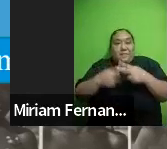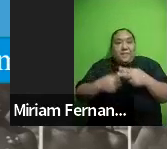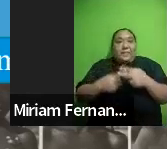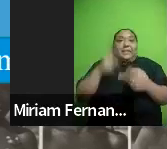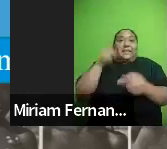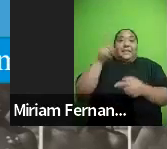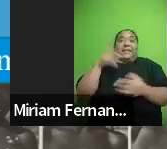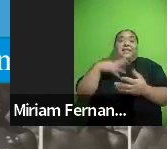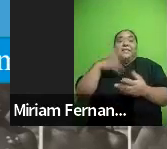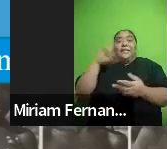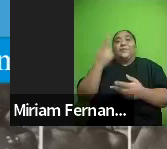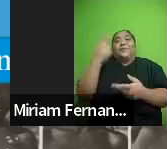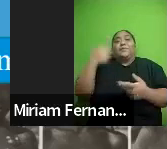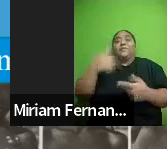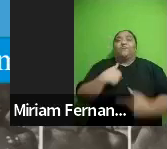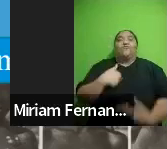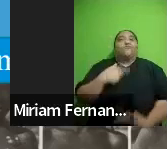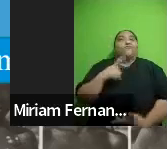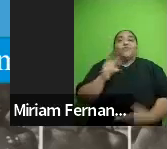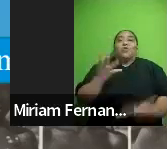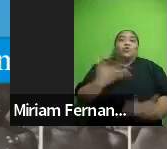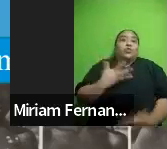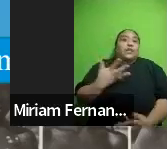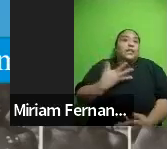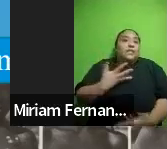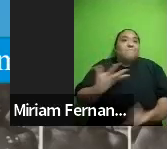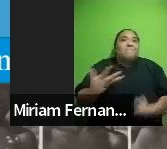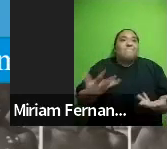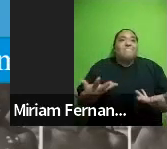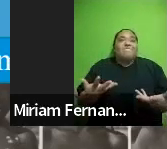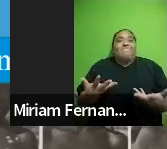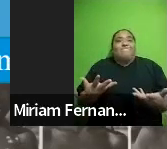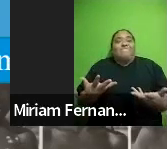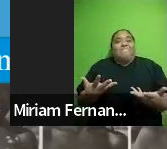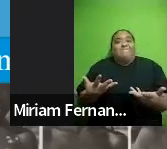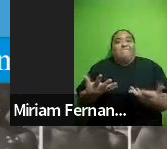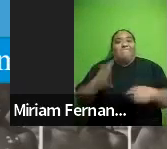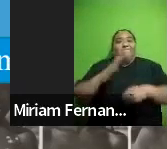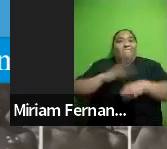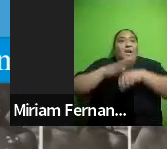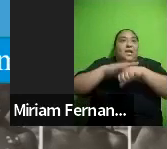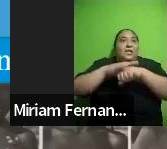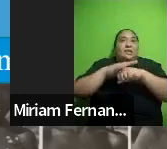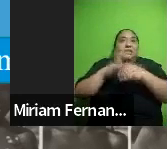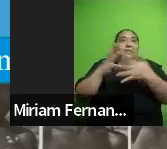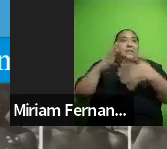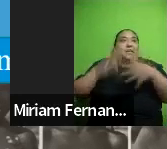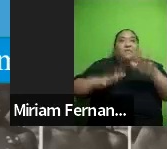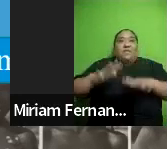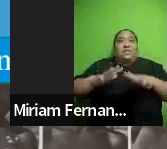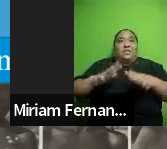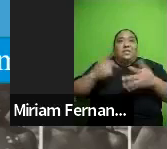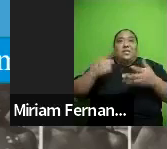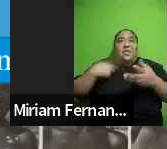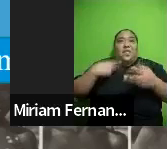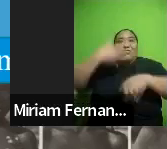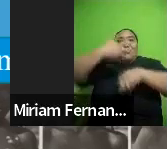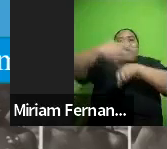mo Va matemática de la Va matemática de la facultad de ciencias, no tenemos No tenemos mucha, mucho más mucha mucho más. Que números. A